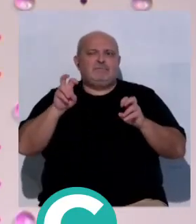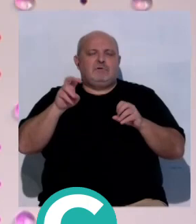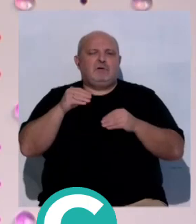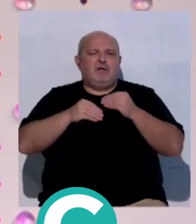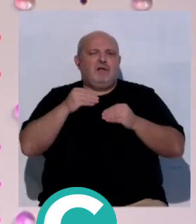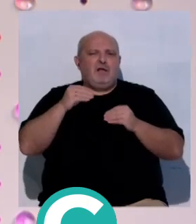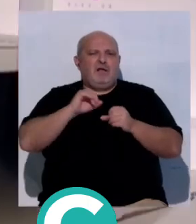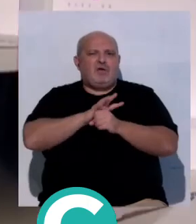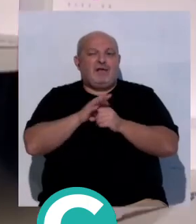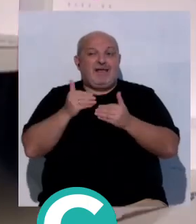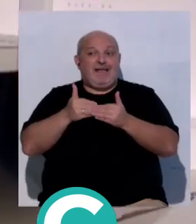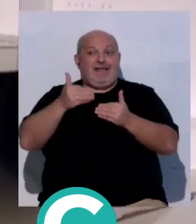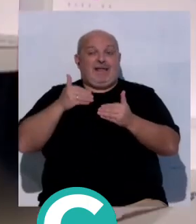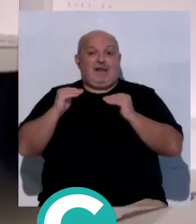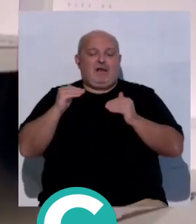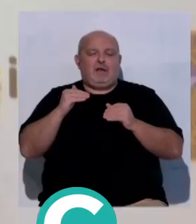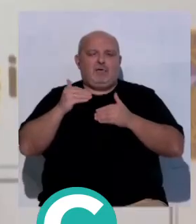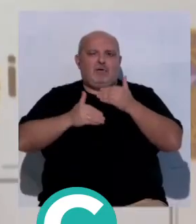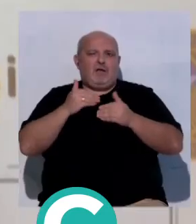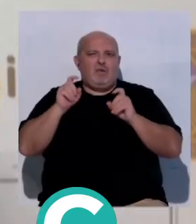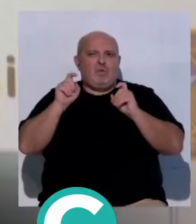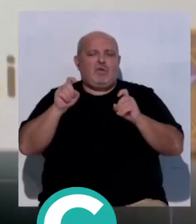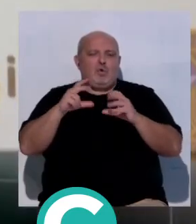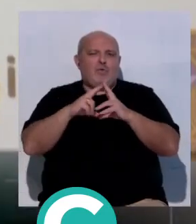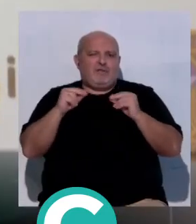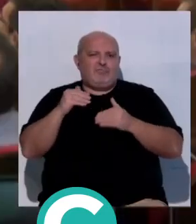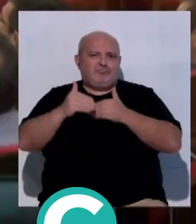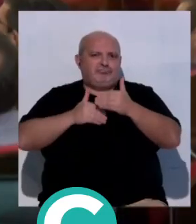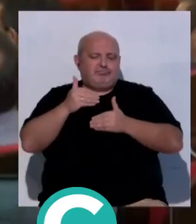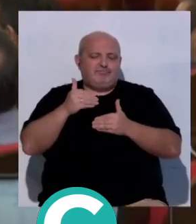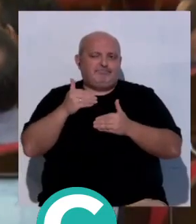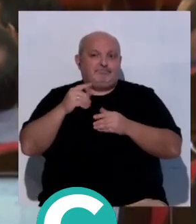que ha dicho determinará también el futuro de la educación Universitaria pinella ha des sacado